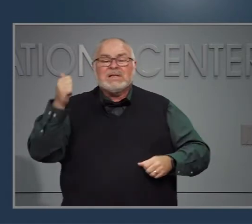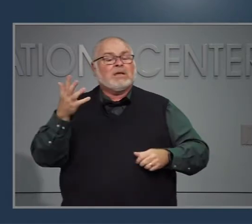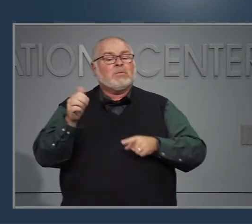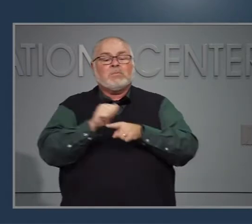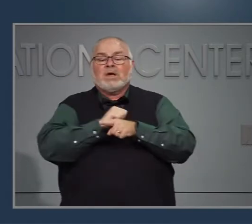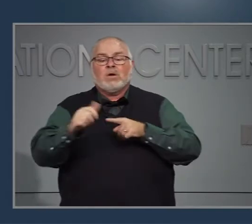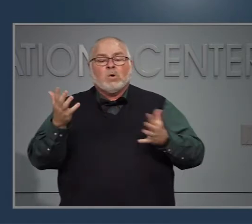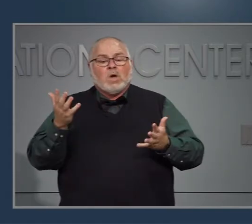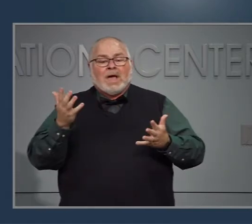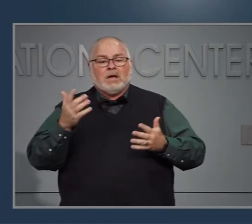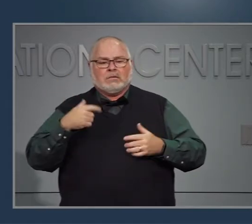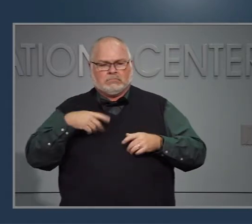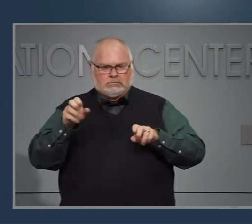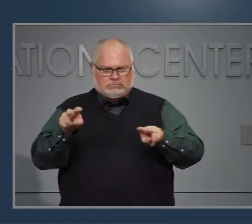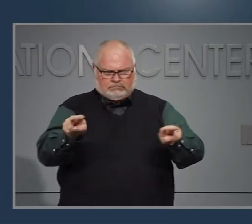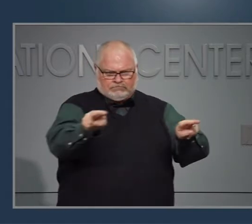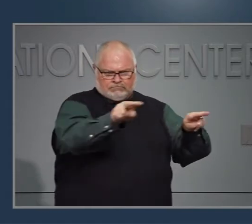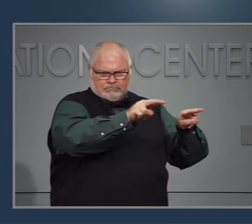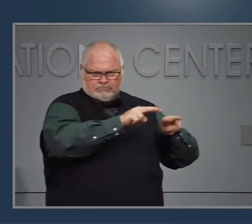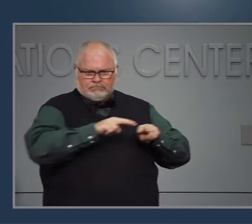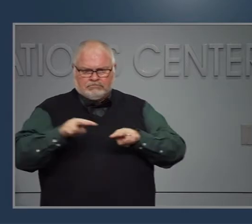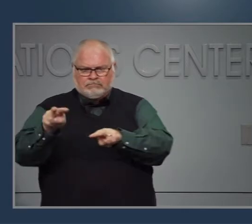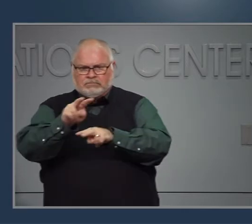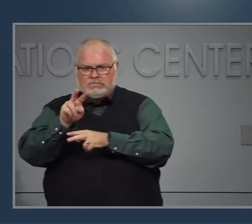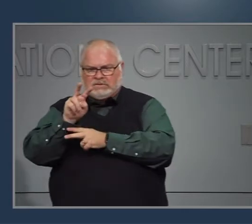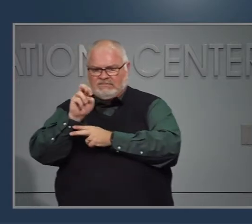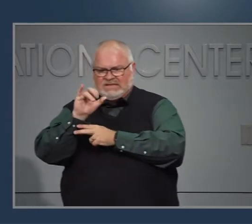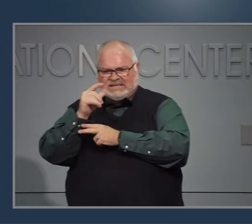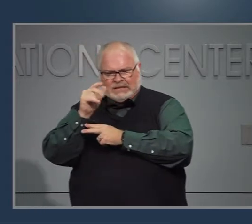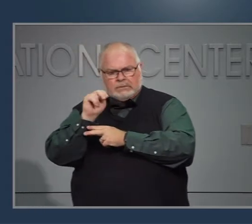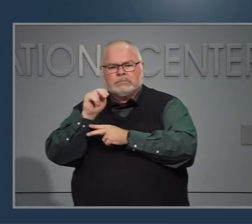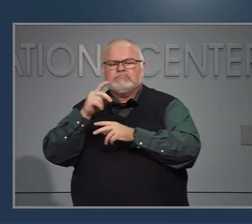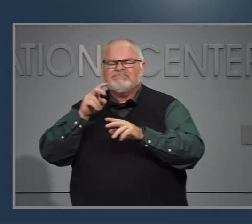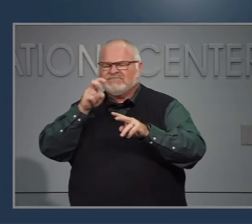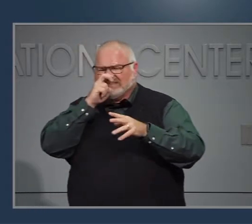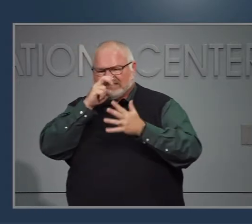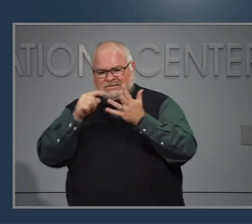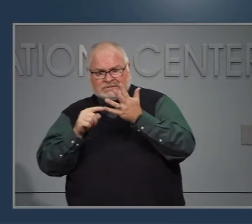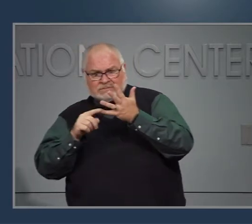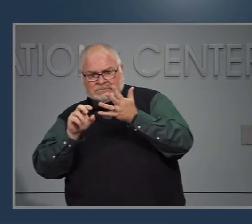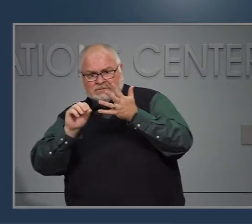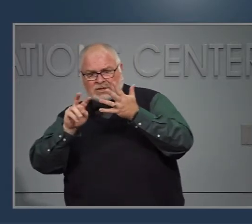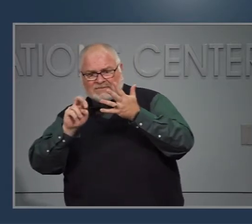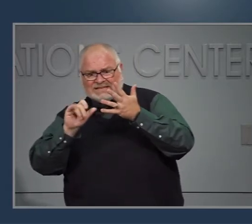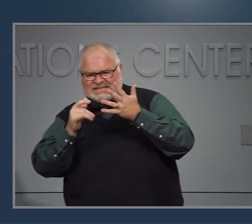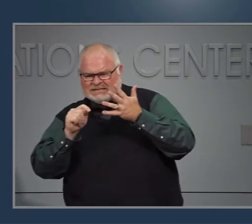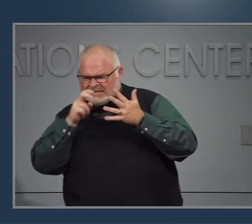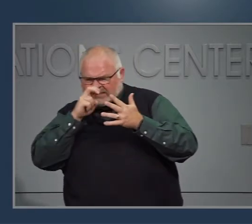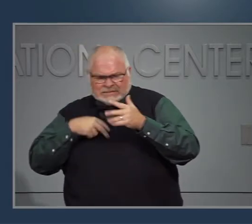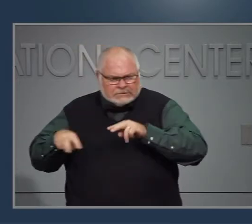reglas y mejores prácticas es por eso que la súper vigilen CIA ha sido la clave en la